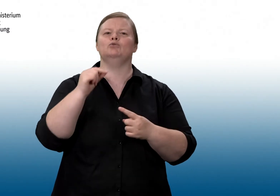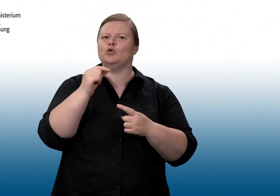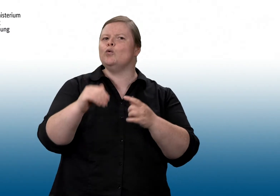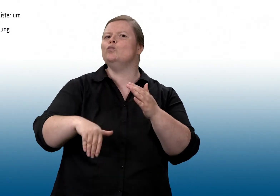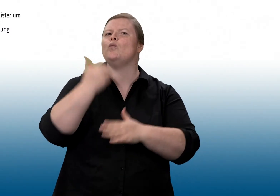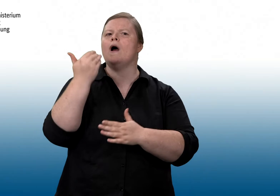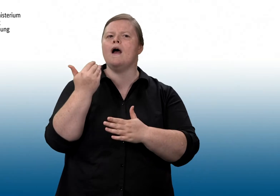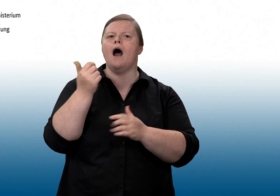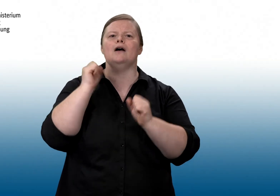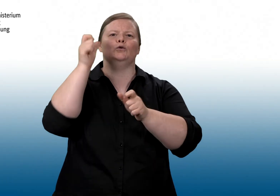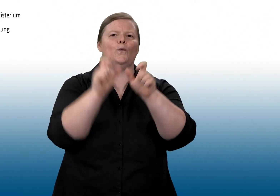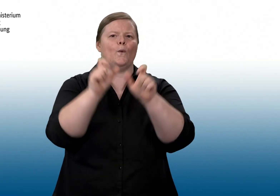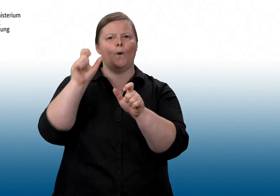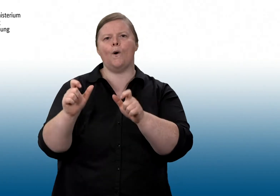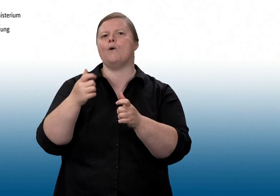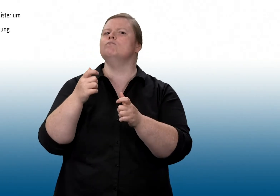und binden neue Akteure,